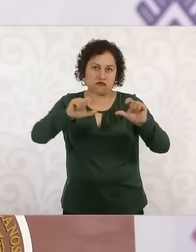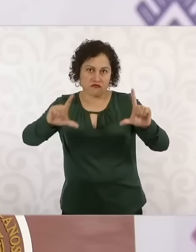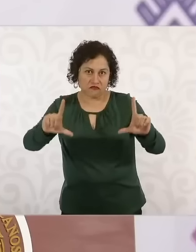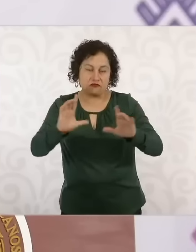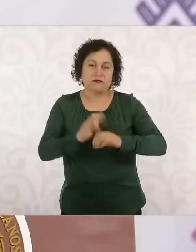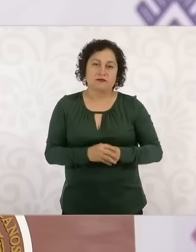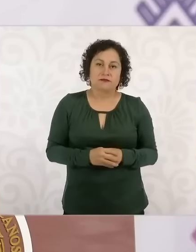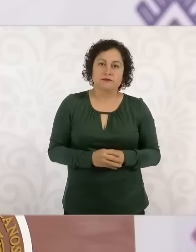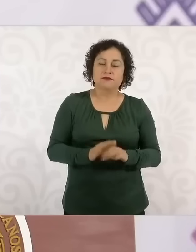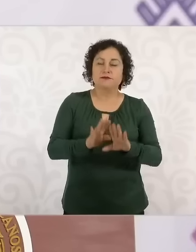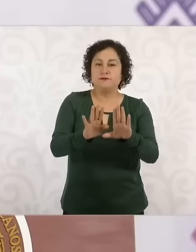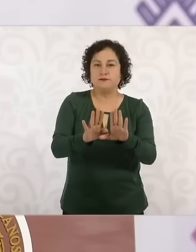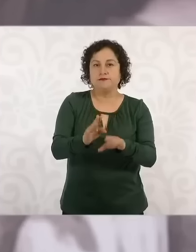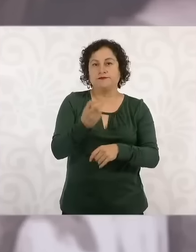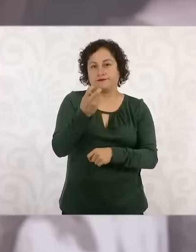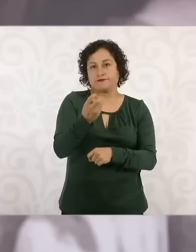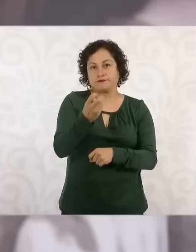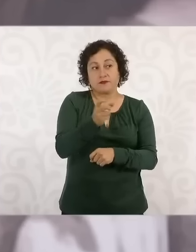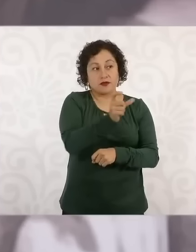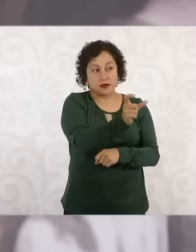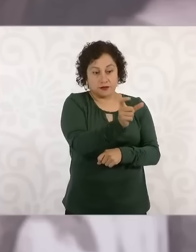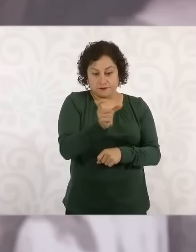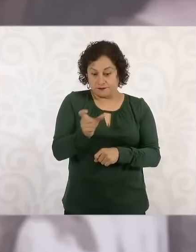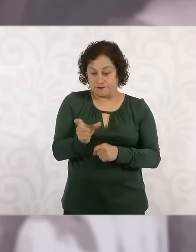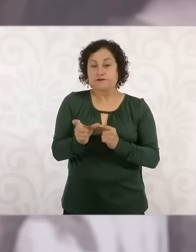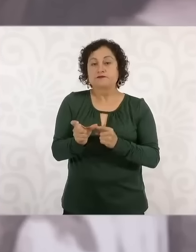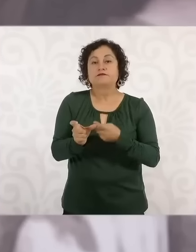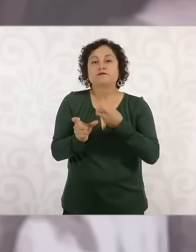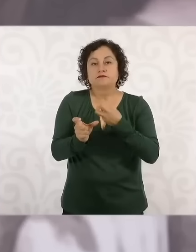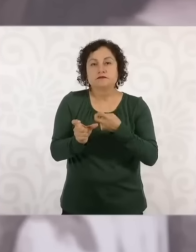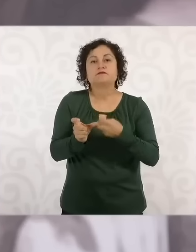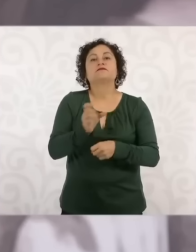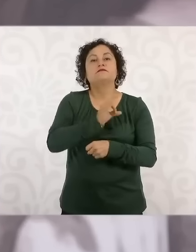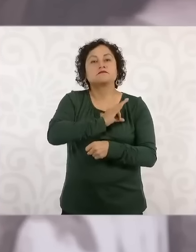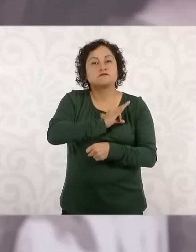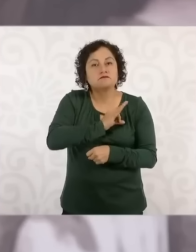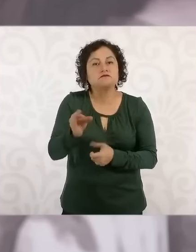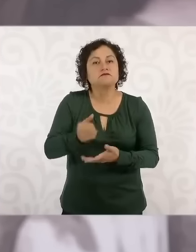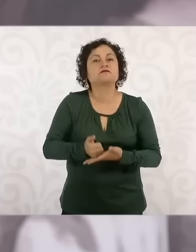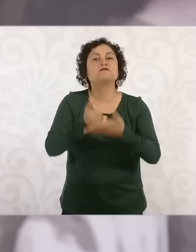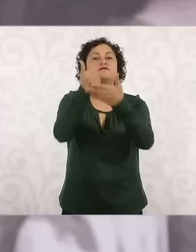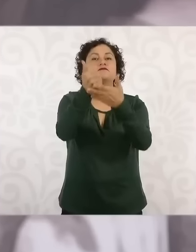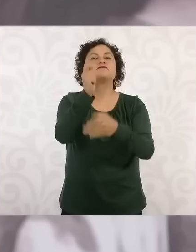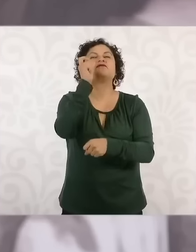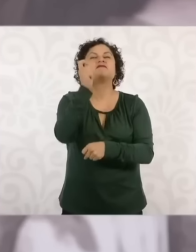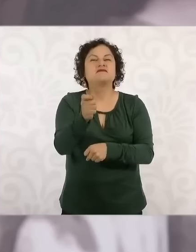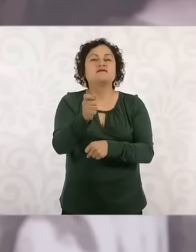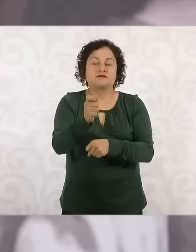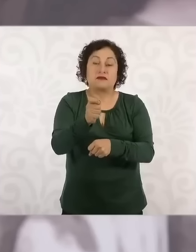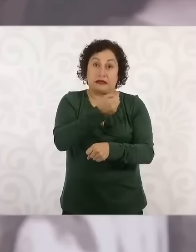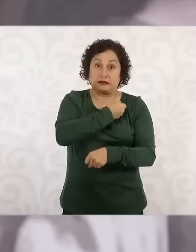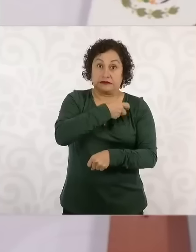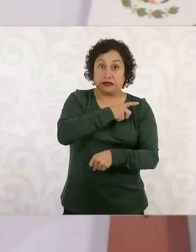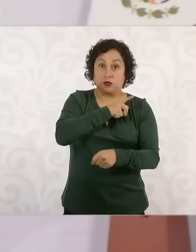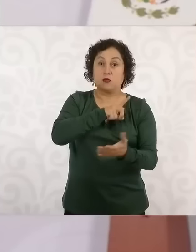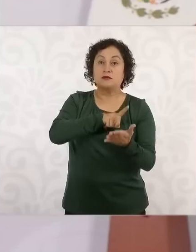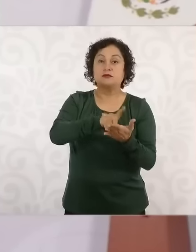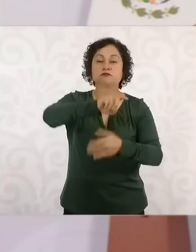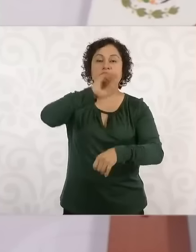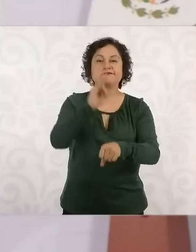cambiar de derecho a, pero siempre se accederá al servicio de salud porque es un derecho. Adelante.